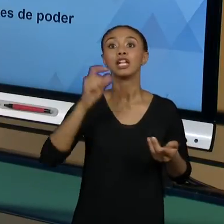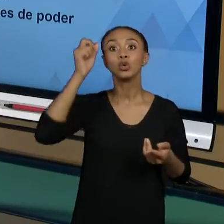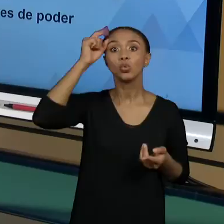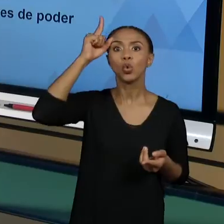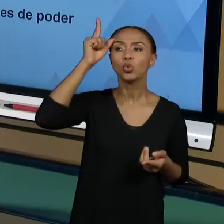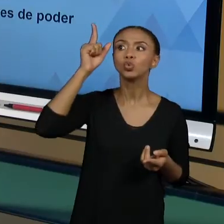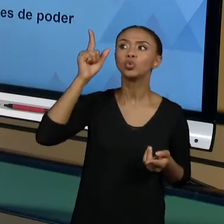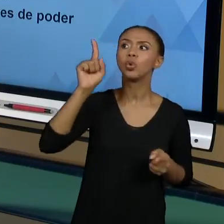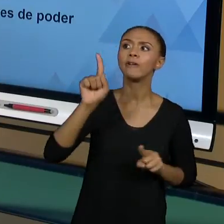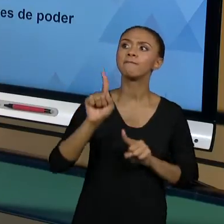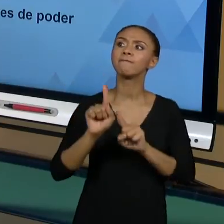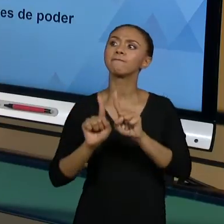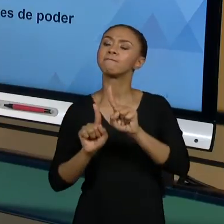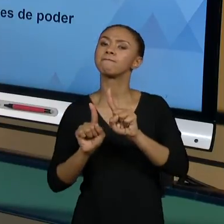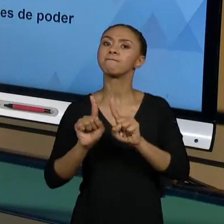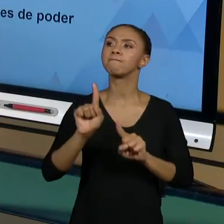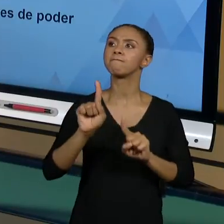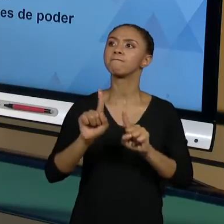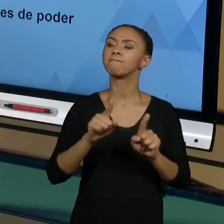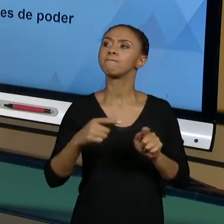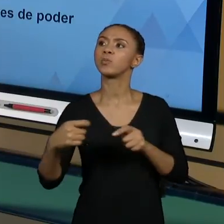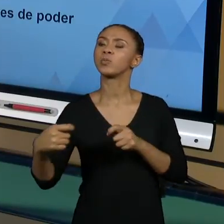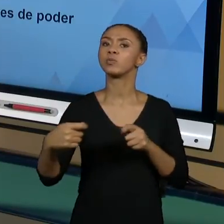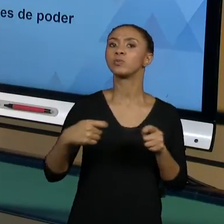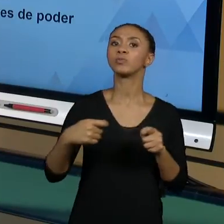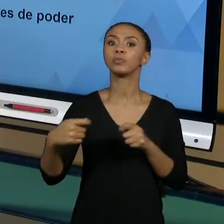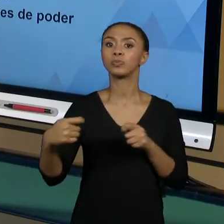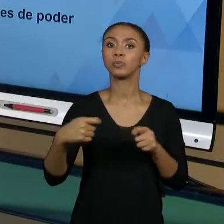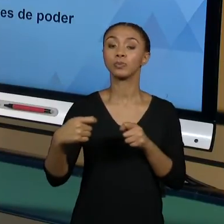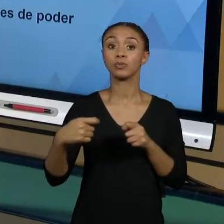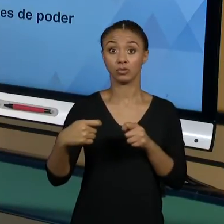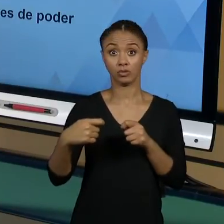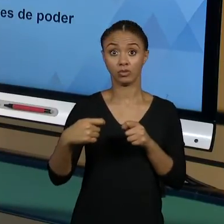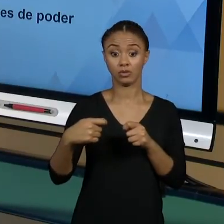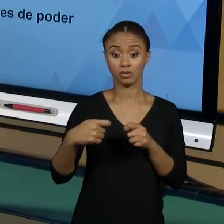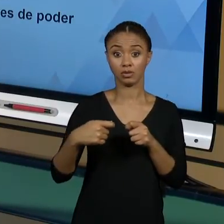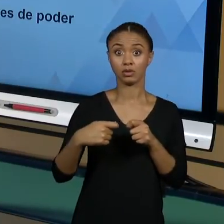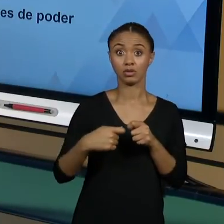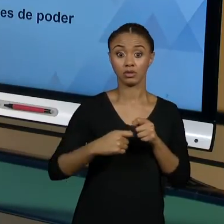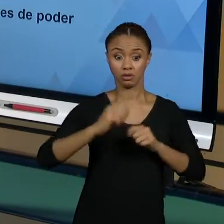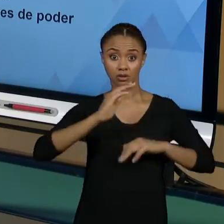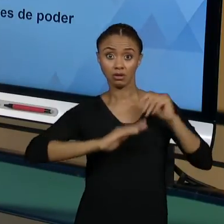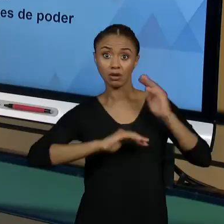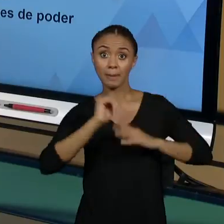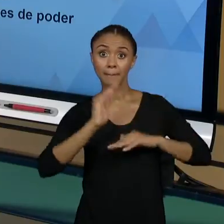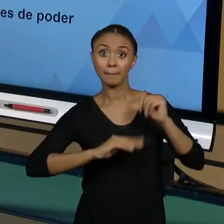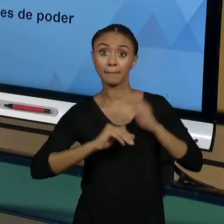E QUE ESSAS PRÁTICAS CULTURAIS QUE CARACTERIZAM ESSA POPULAÇÃO PASSAM A SER VISTAS DE OUTRA